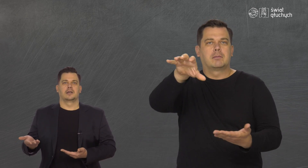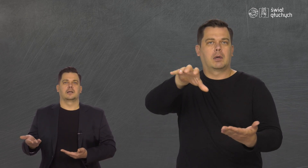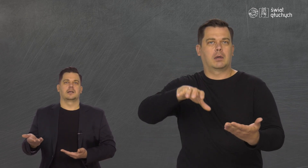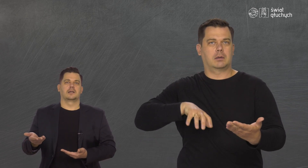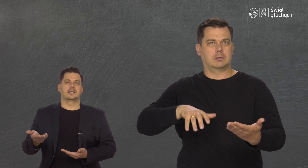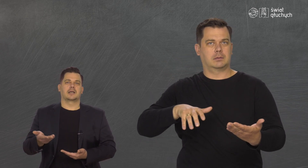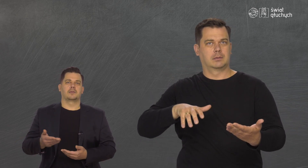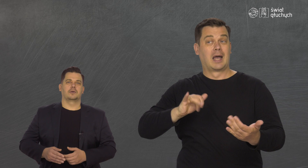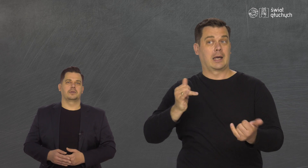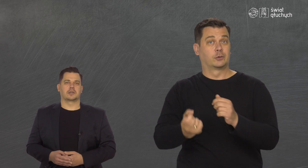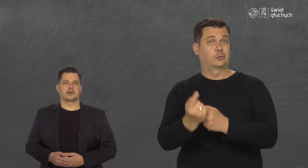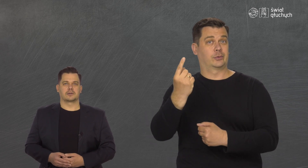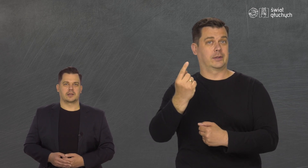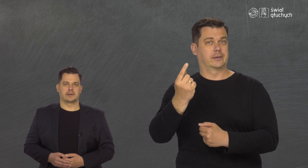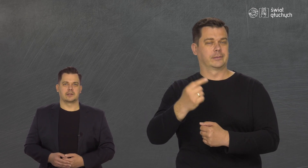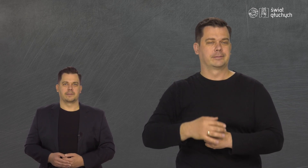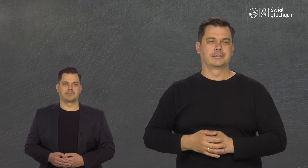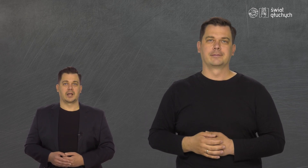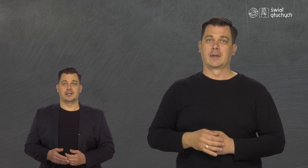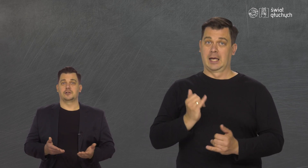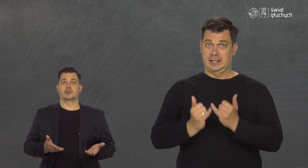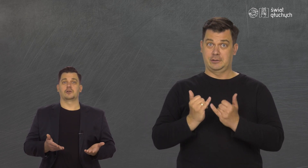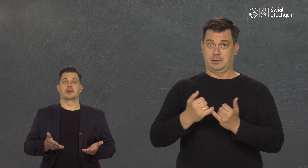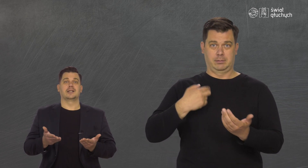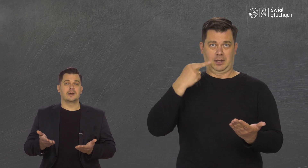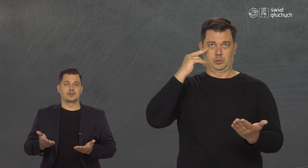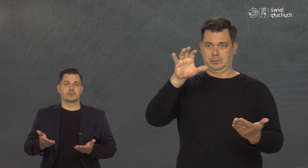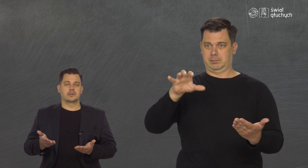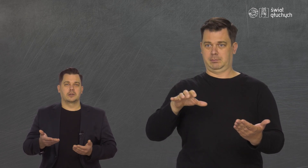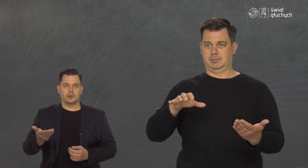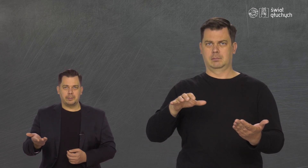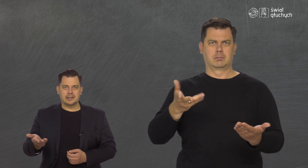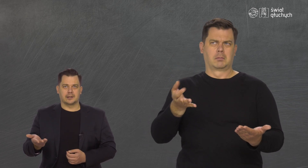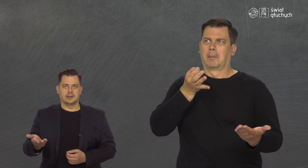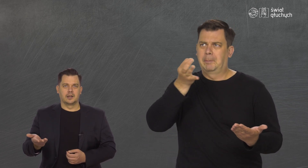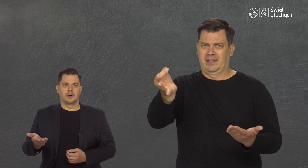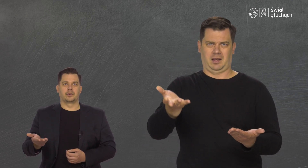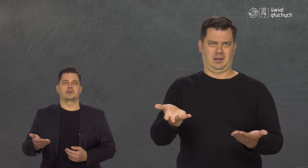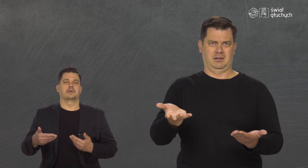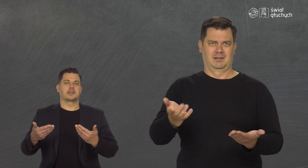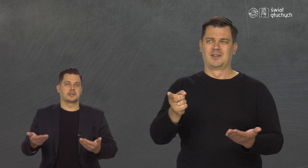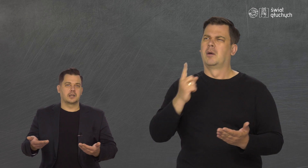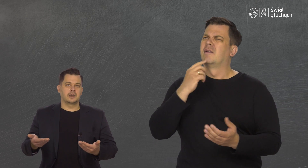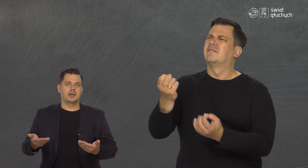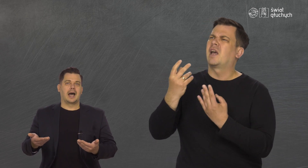i jakie mogą być tego konsekwencje. A jeżeli czegoś nie rozumiesz – to pytaj. Proś o wyjaśnienie.